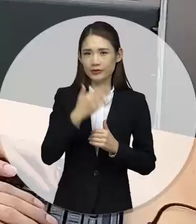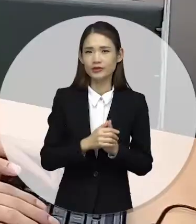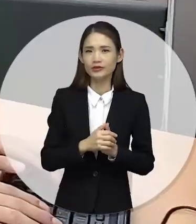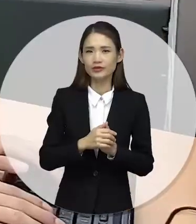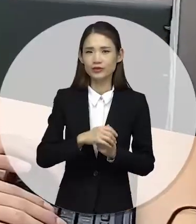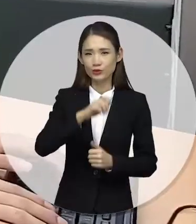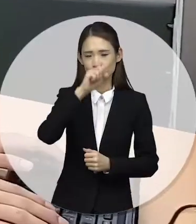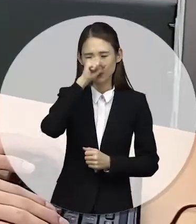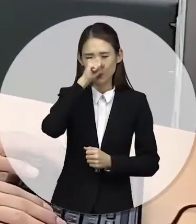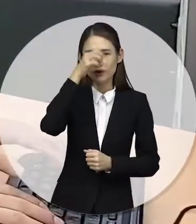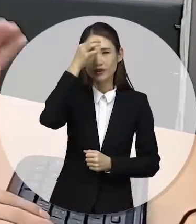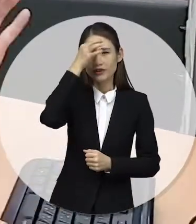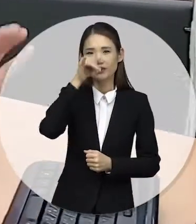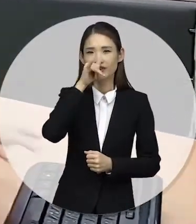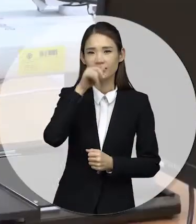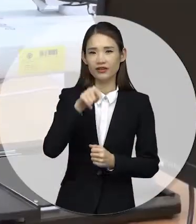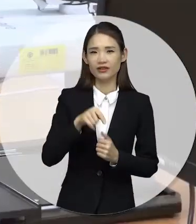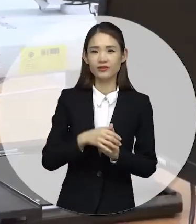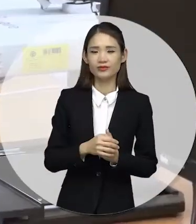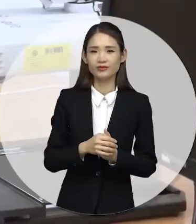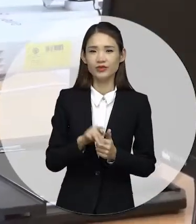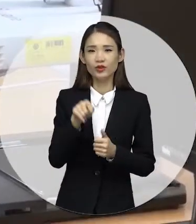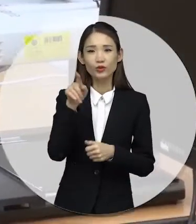김소희 : 진짜 좋은 기능이다. 김한솔 : 그치, 스크린 리더화면. 김소희 : 어? 근데 이거는 뭐야? / 김한솔 : 뭔데? 뭐가?